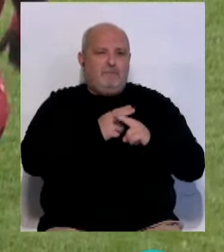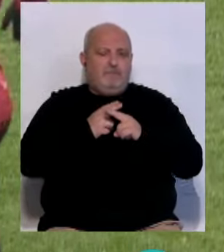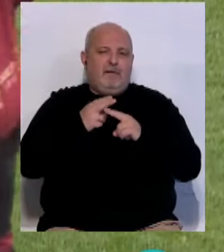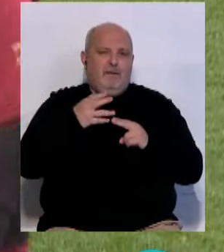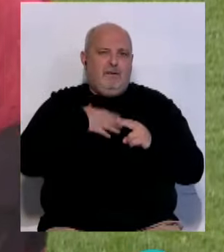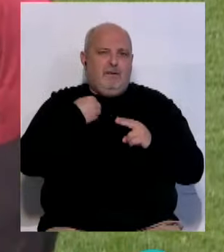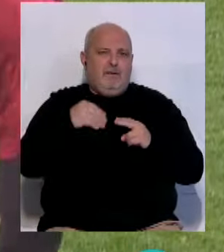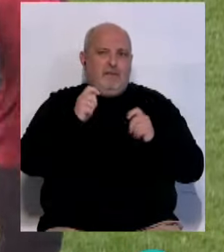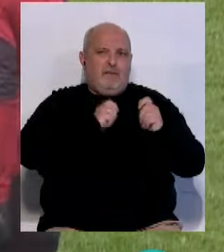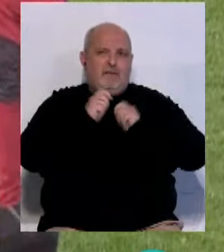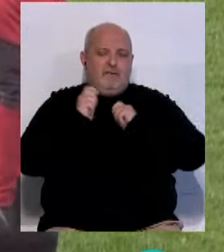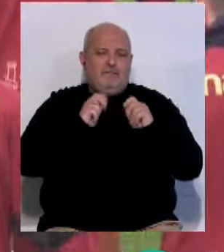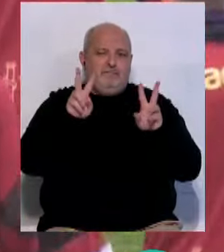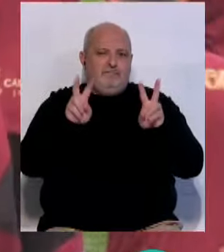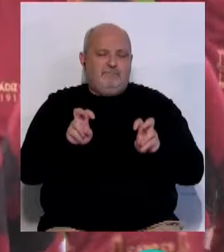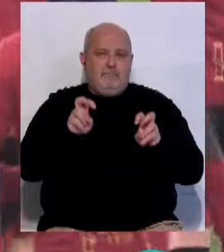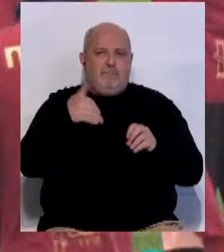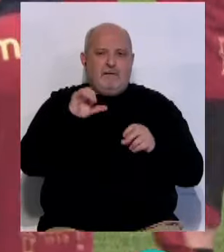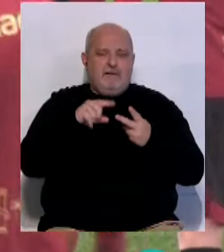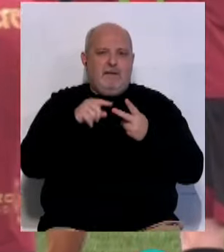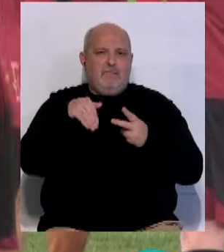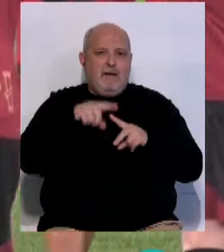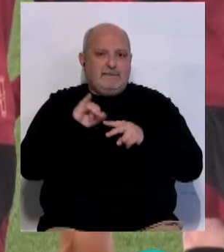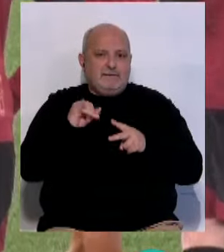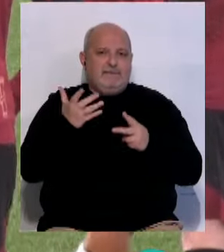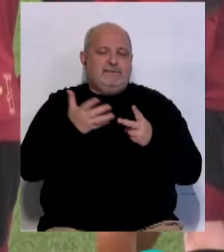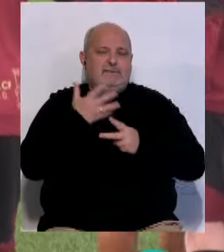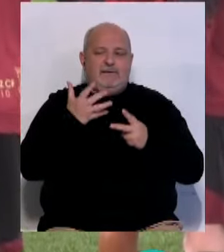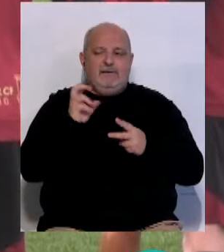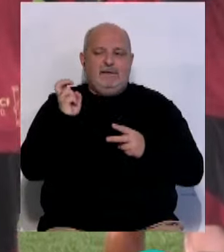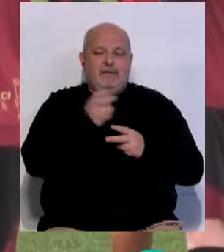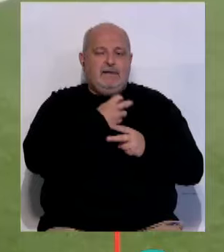llegaran nombres consagrados machi Mai Gómez todo el mundo eh tenía unas expectativas muy grandes